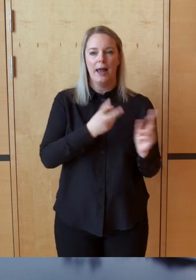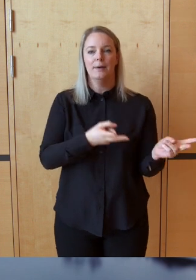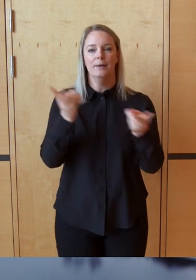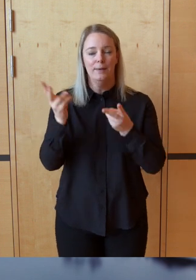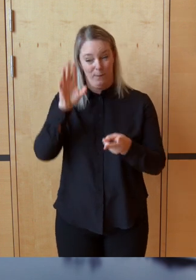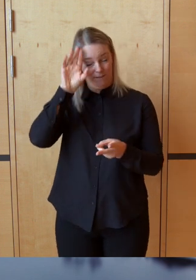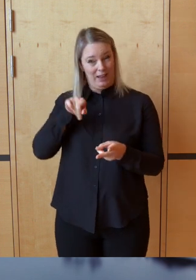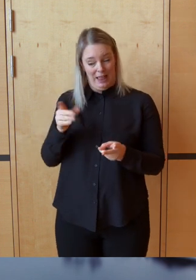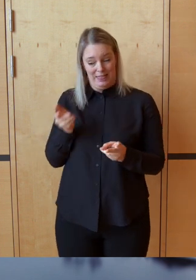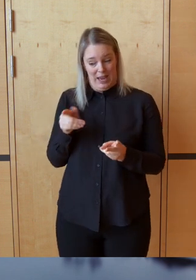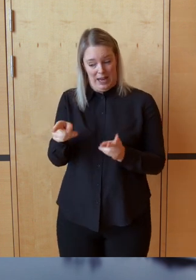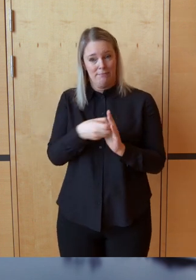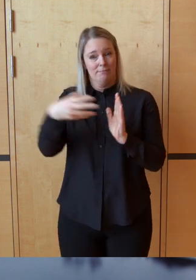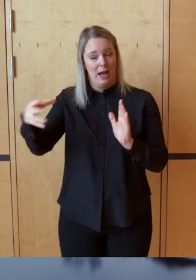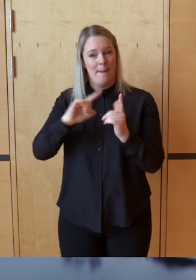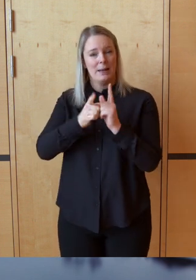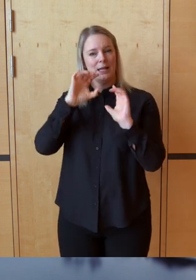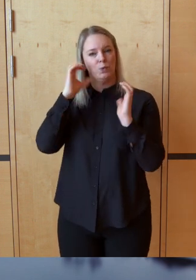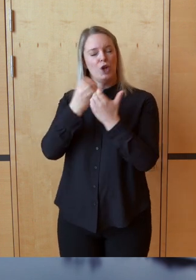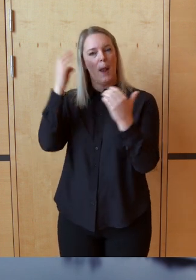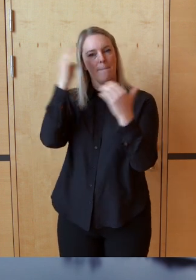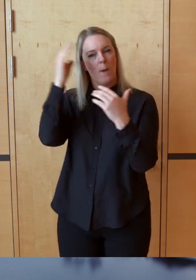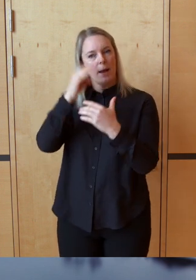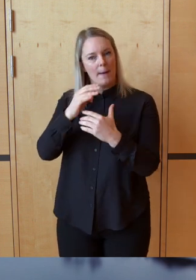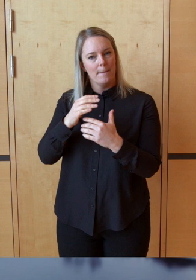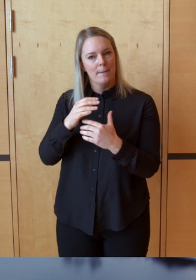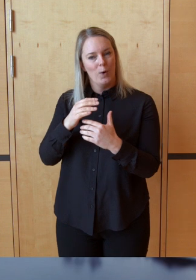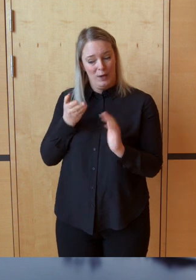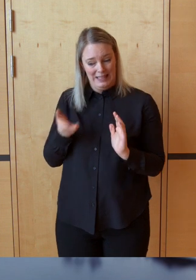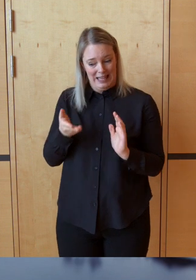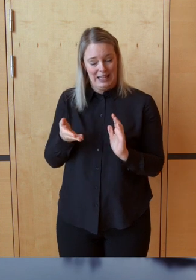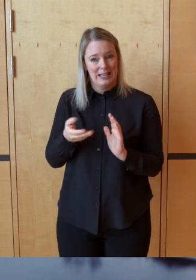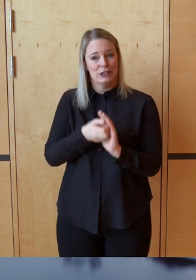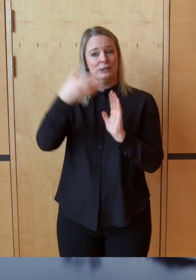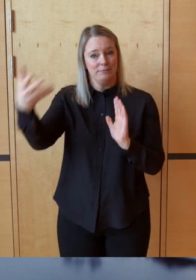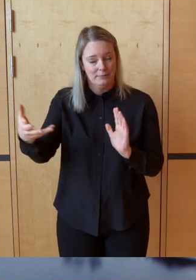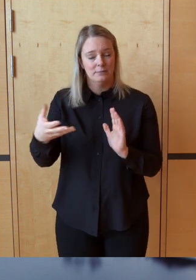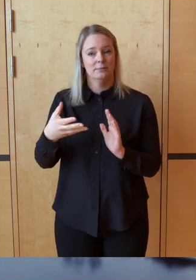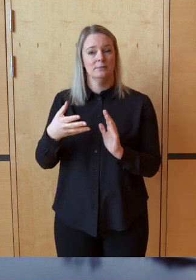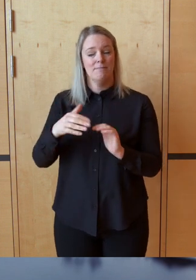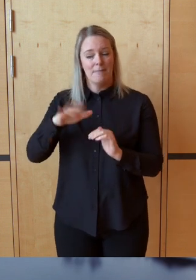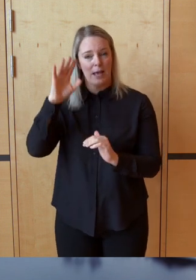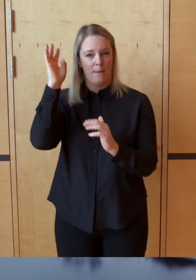Vet mina rot sociala problem som upprätthåller sociala problem och skapar faldbakken Skapar